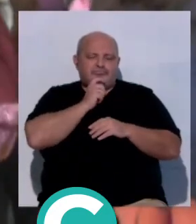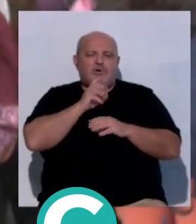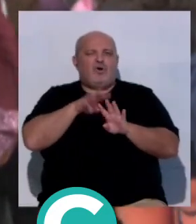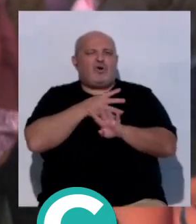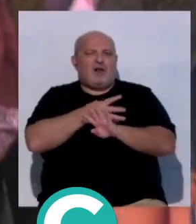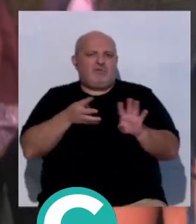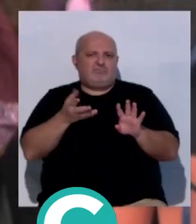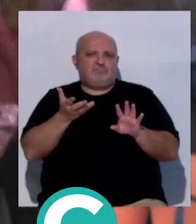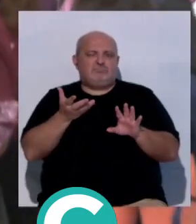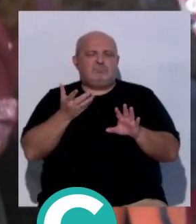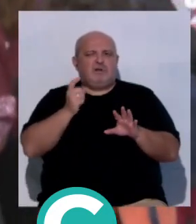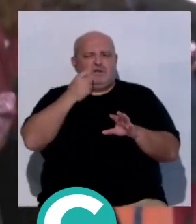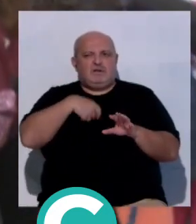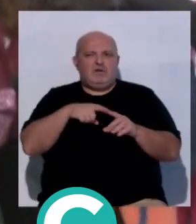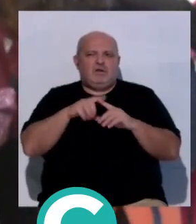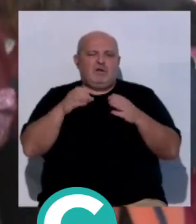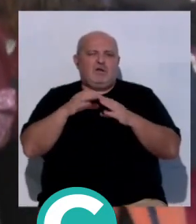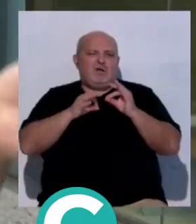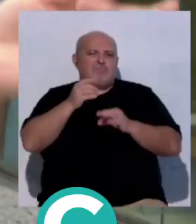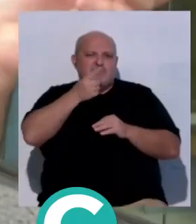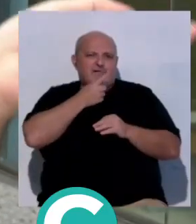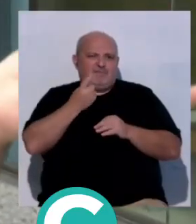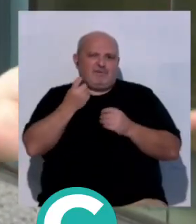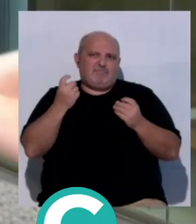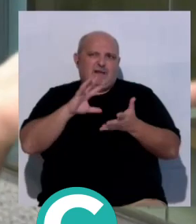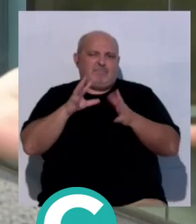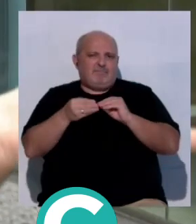que nosotros lo tenemos un poquito mal organizado la verdad a esta facultad necesitamos más recursos